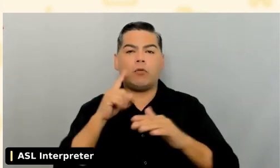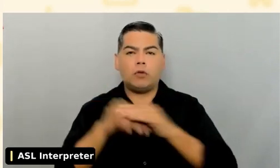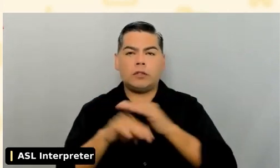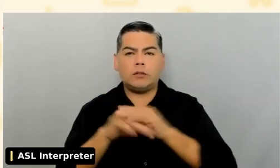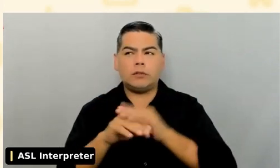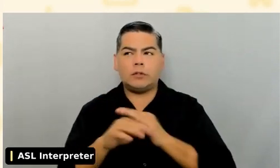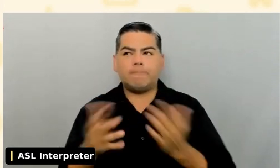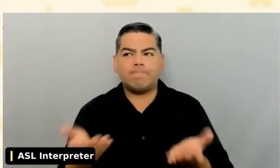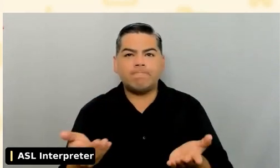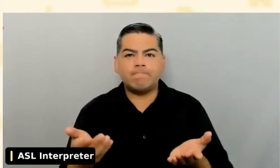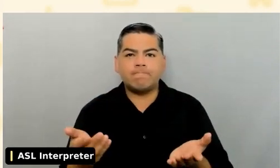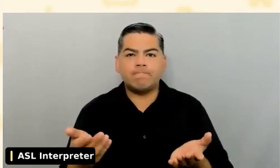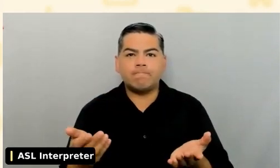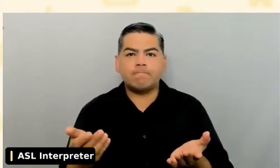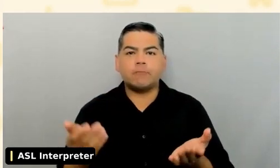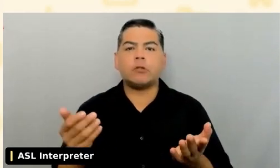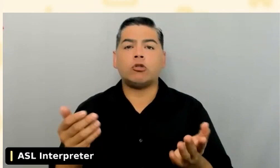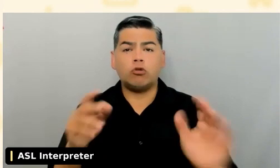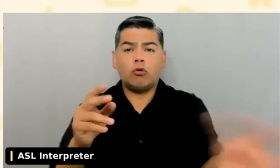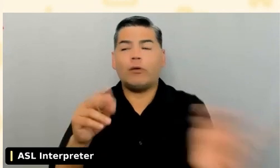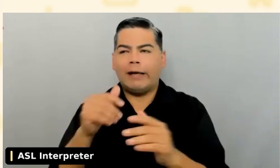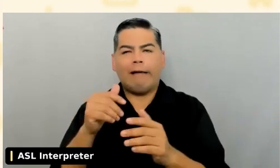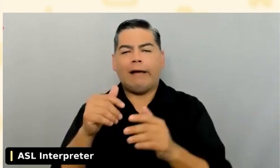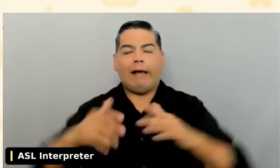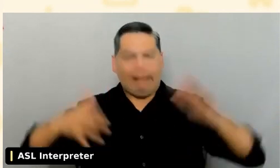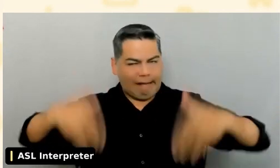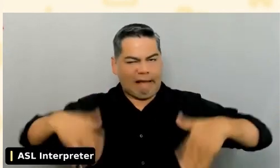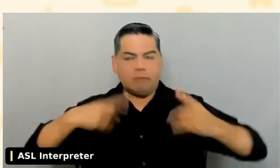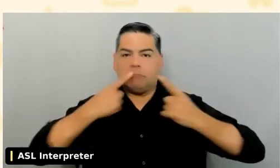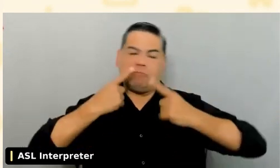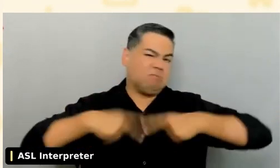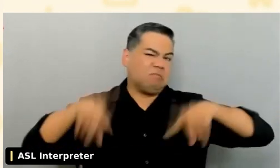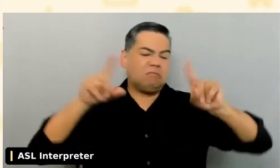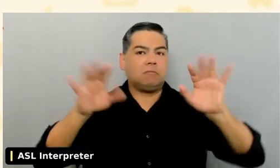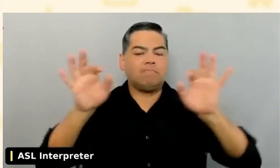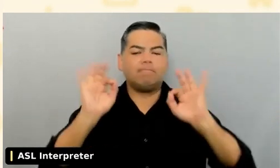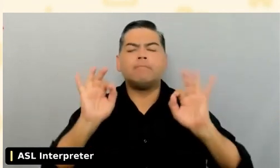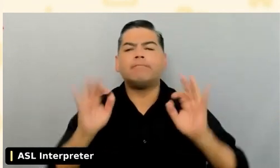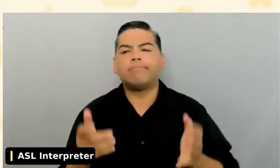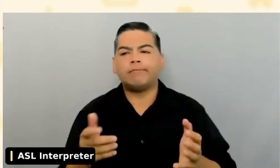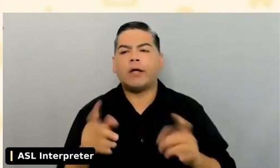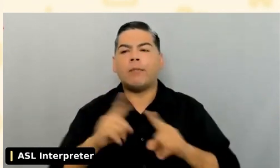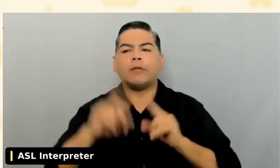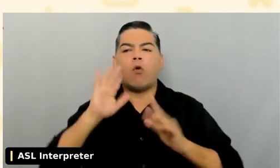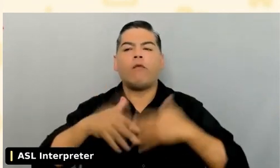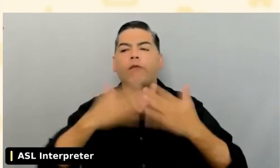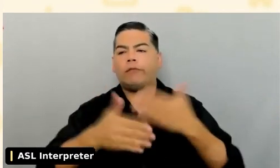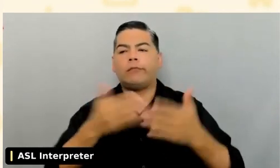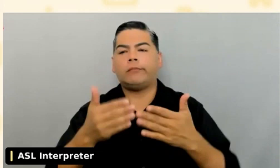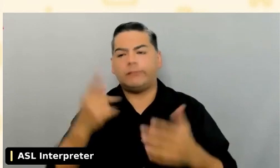Entonces no está ahí todavía, pero creo que llegará si